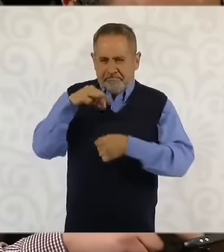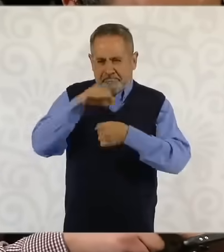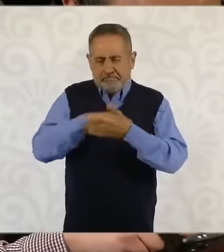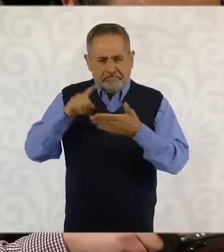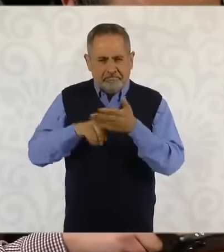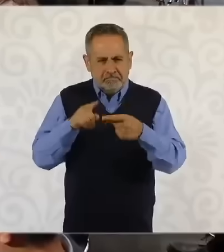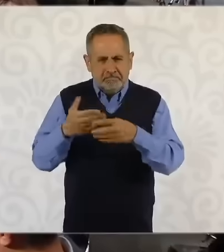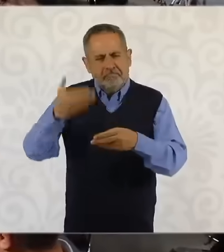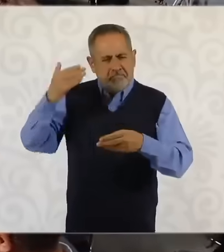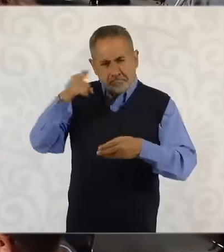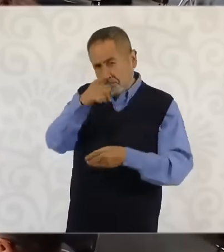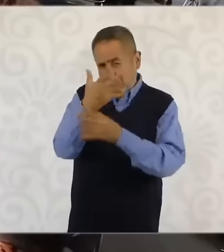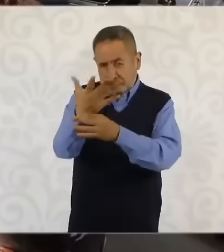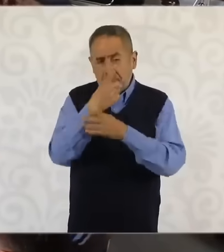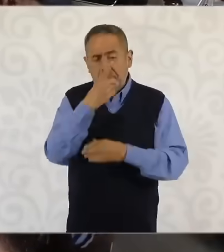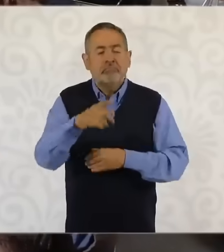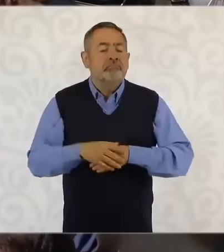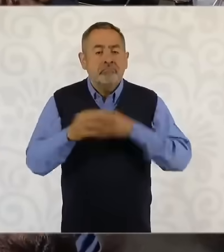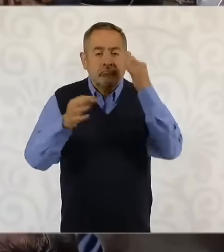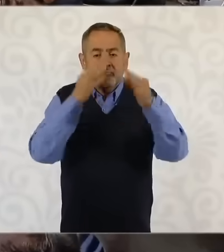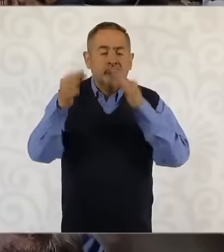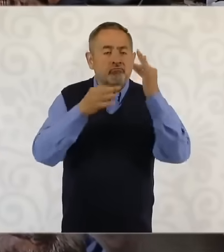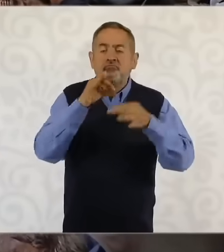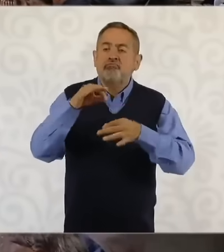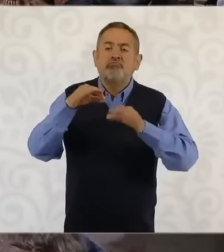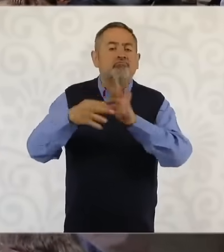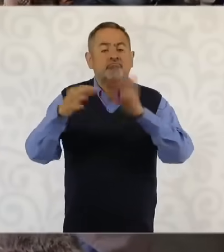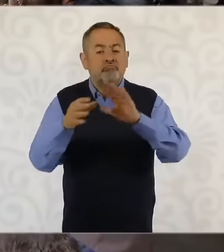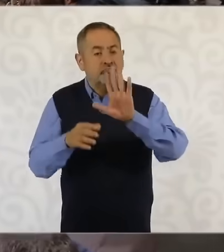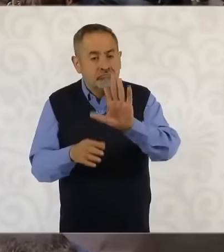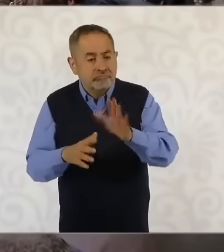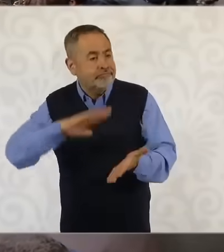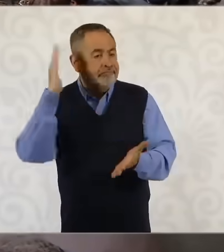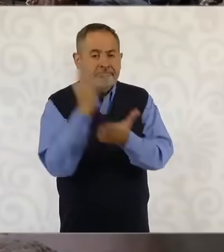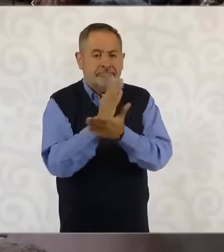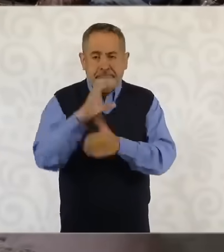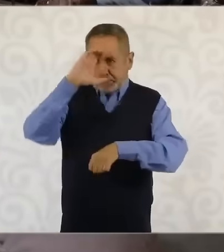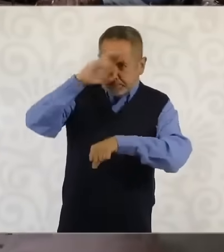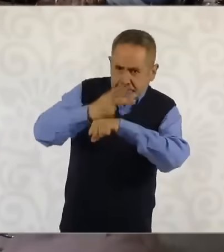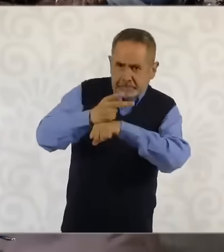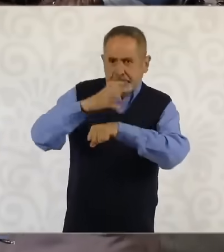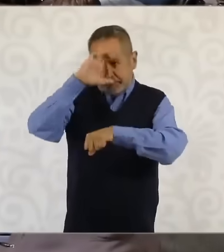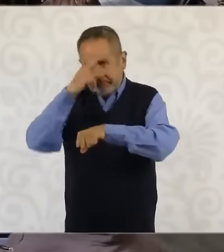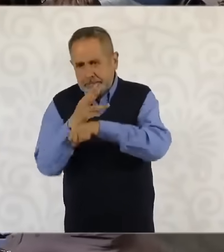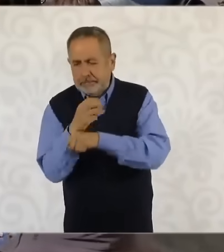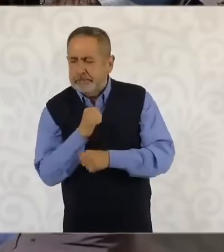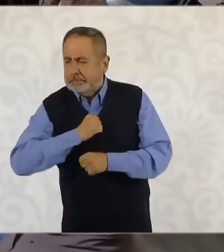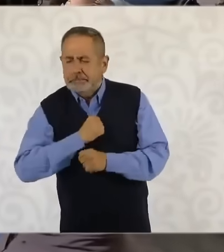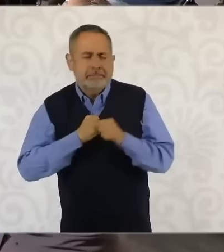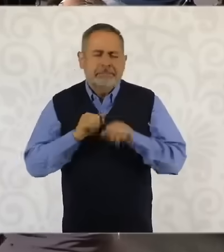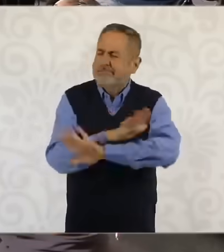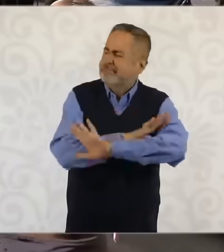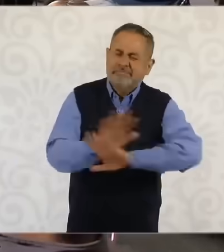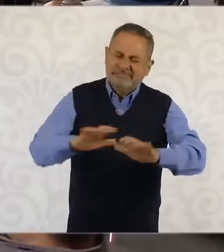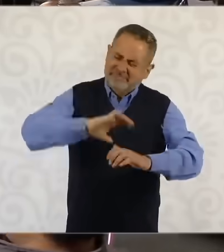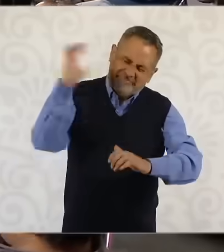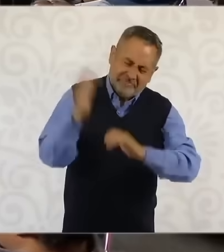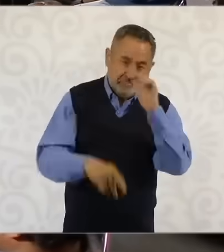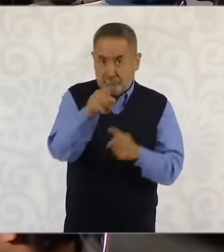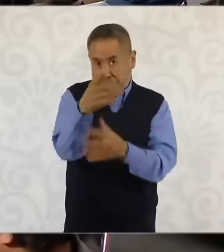y antes también en la promoción de la del voto que se iban a acabar los compadrazgos los amiguismos e